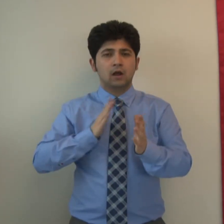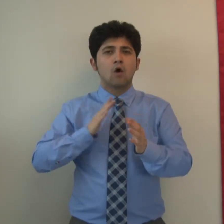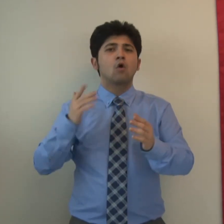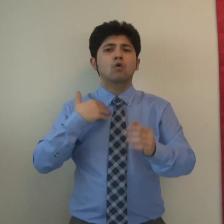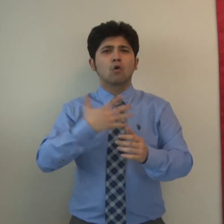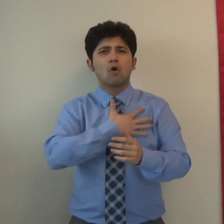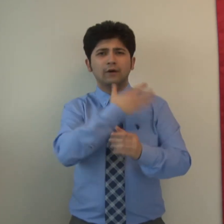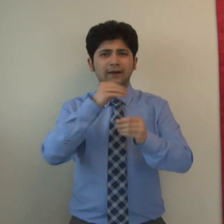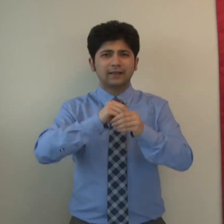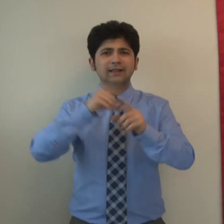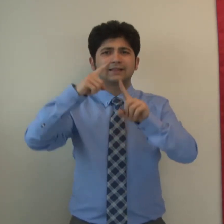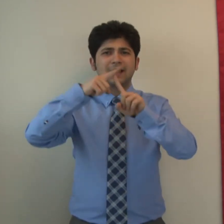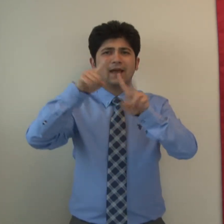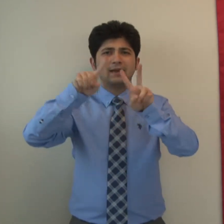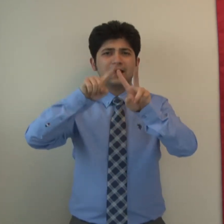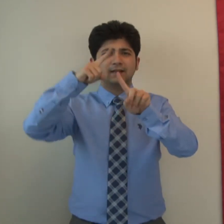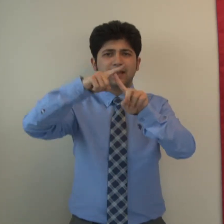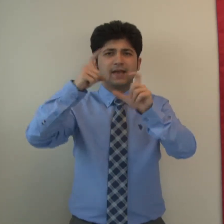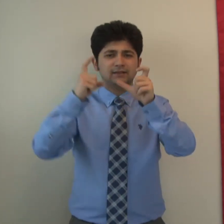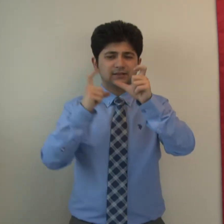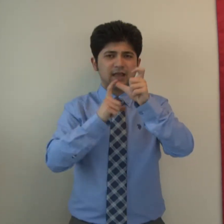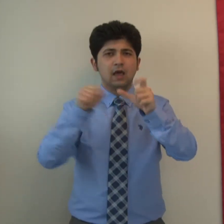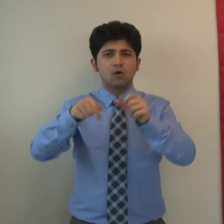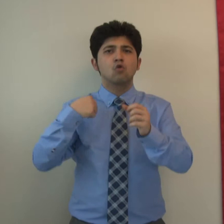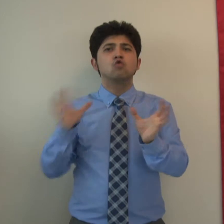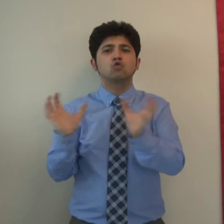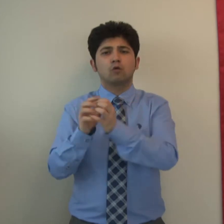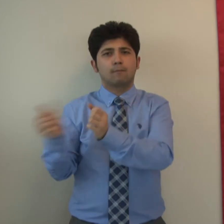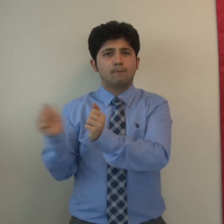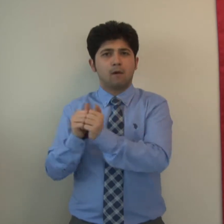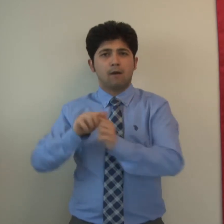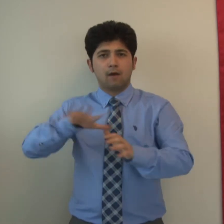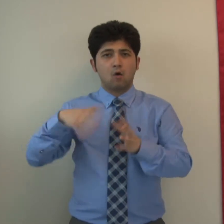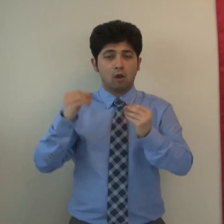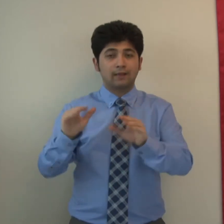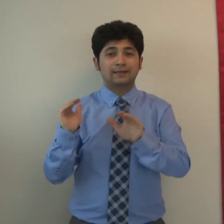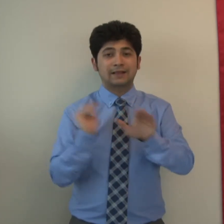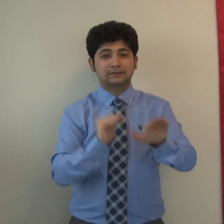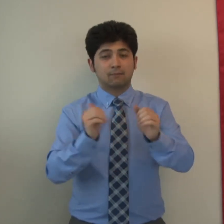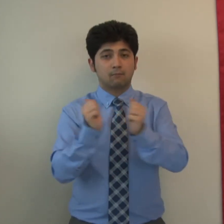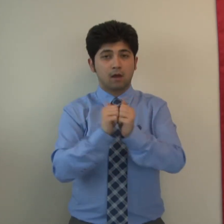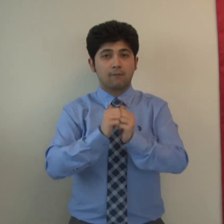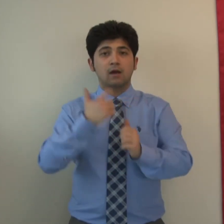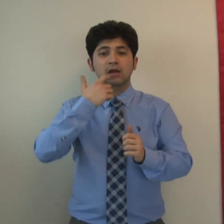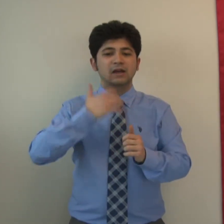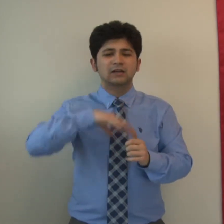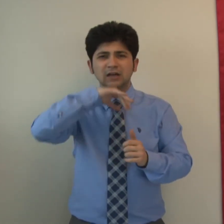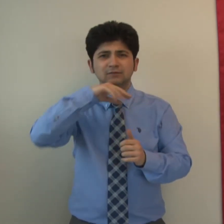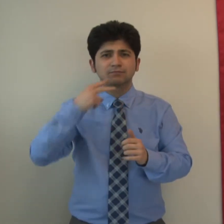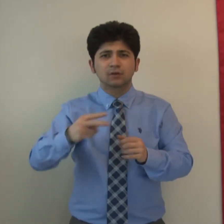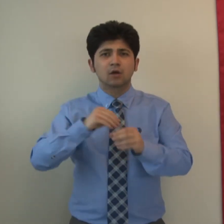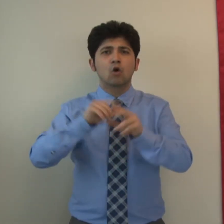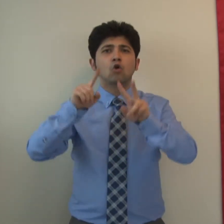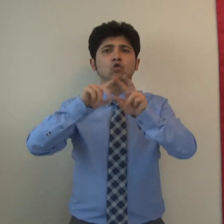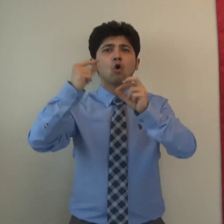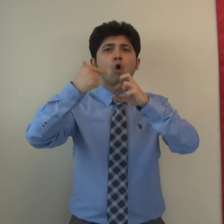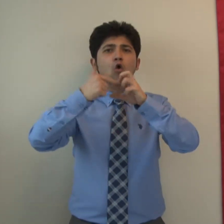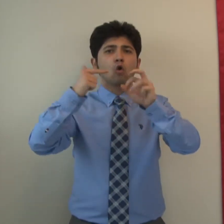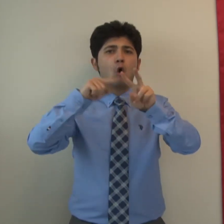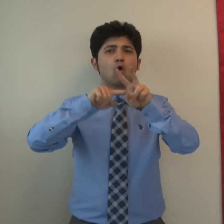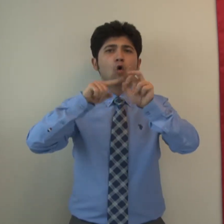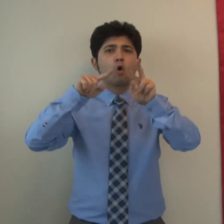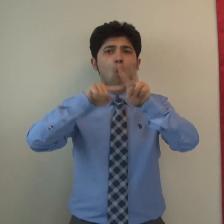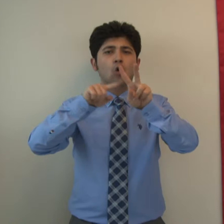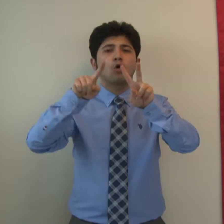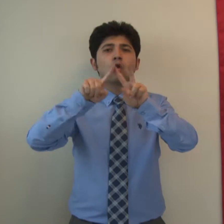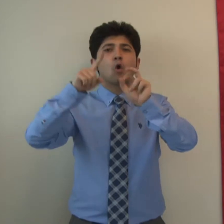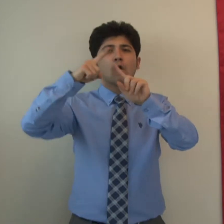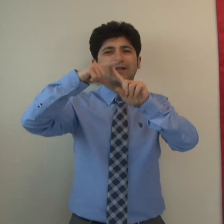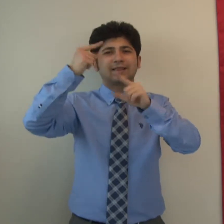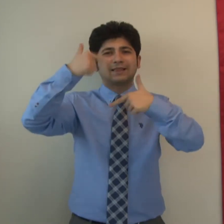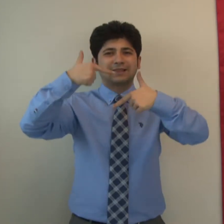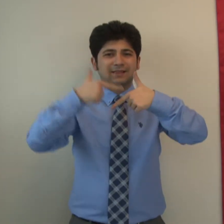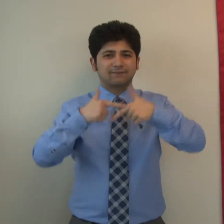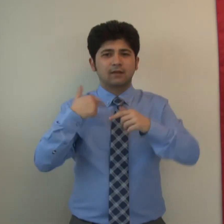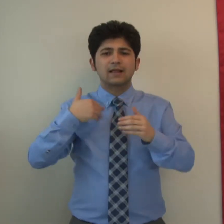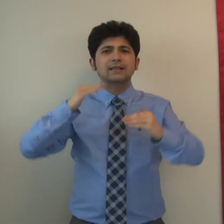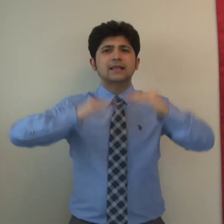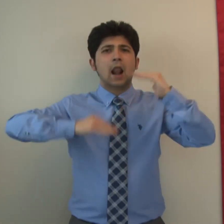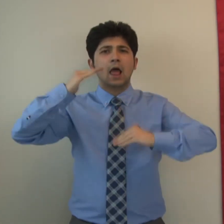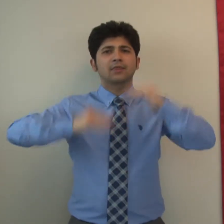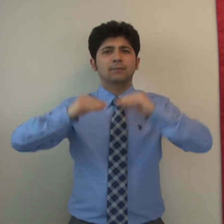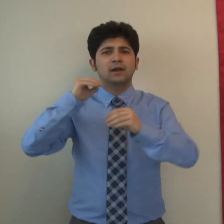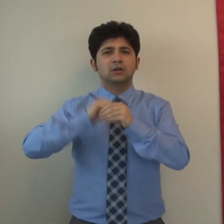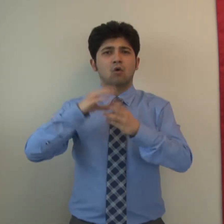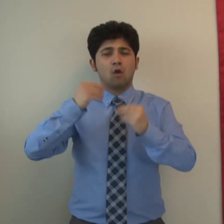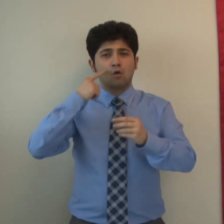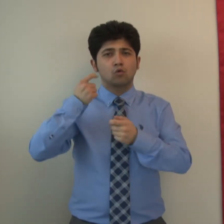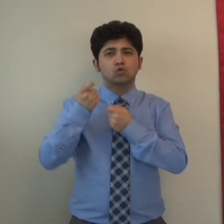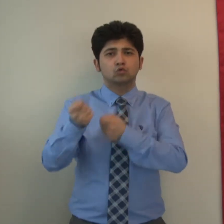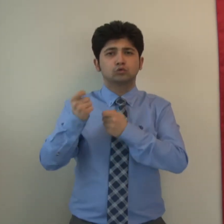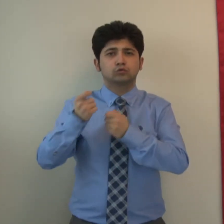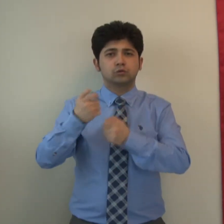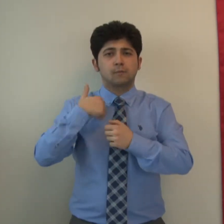Kongrede TNTS Grubunun desteği ile “Yaşlının Nörokognitif Değerlendirilmesi Kursu II”